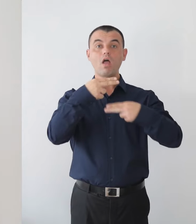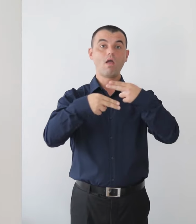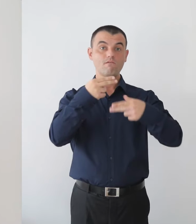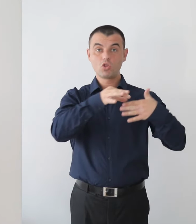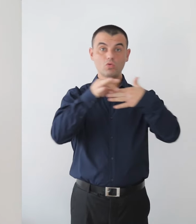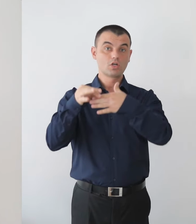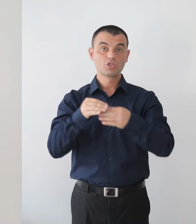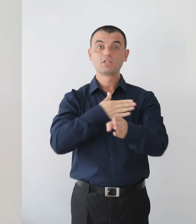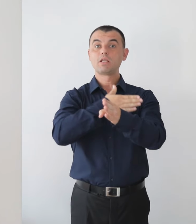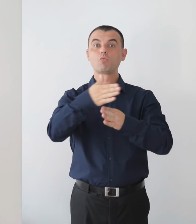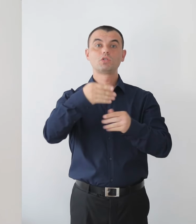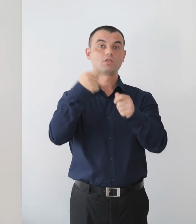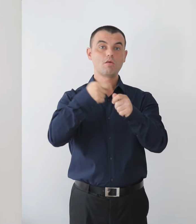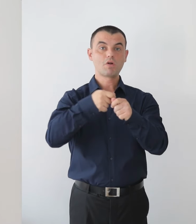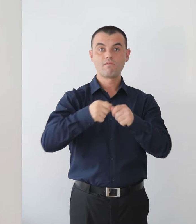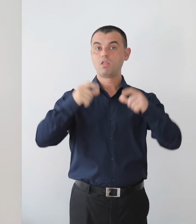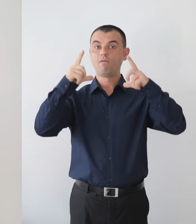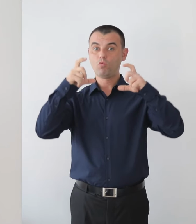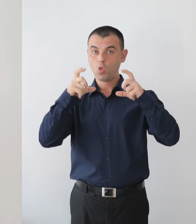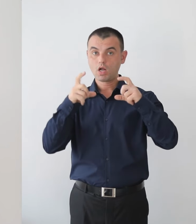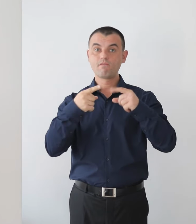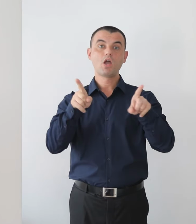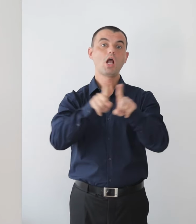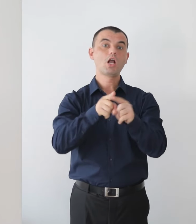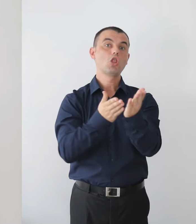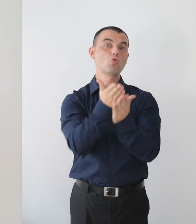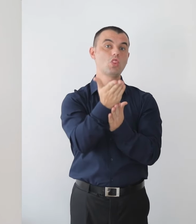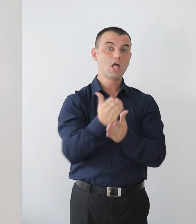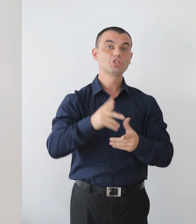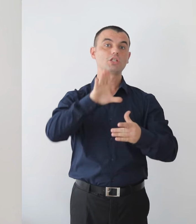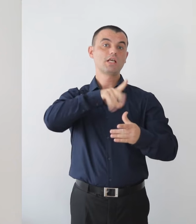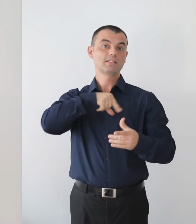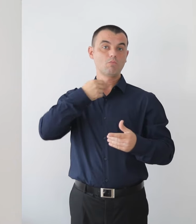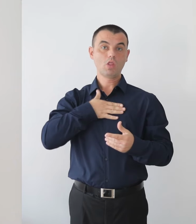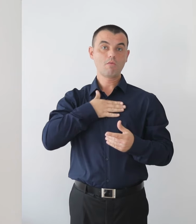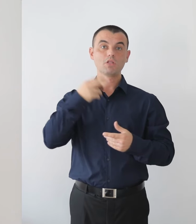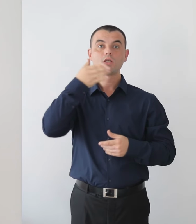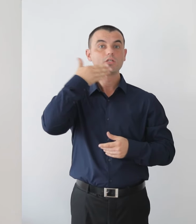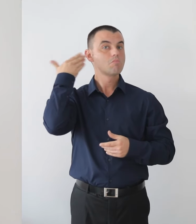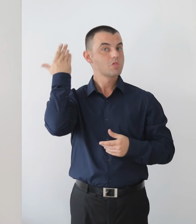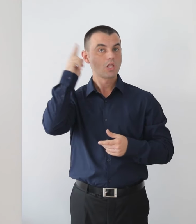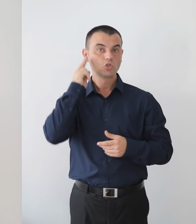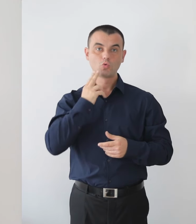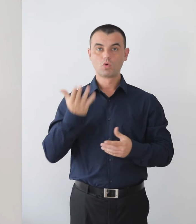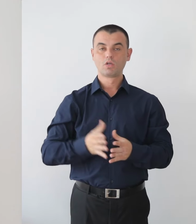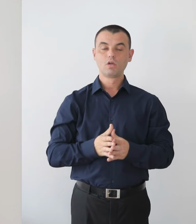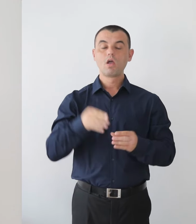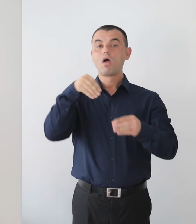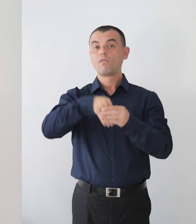Това е видео наръчник за процеса на правене на стокова фотография като форма на самостоятелна работа за глухите младежи.